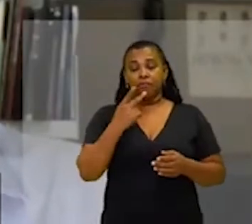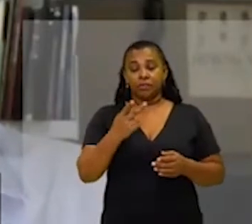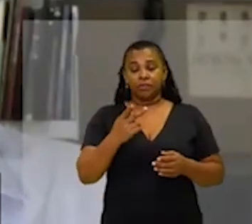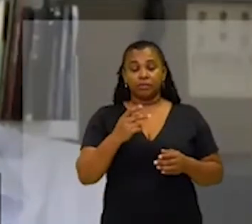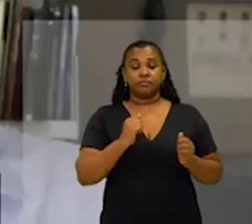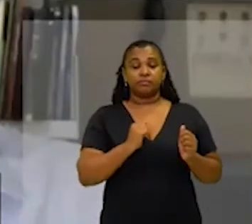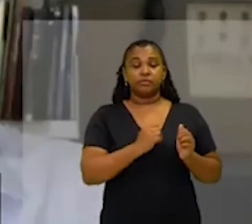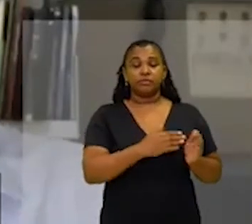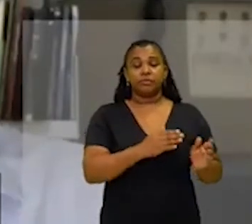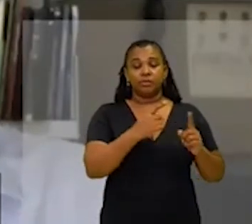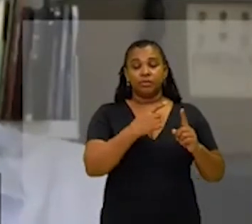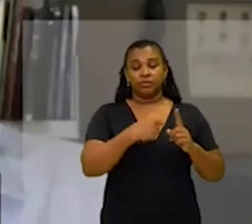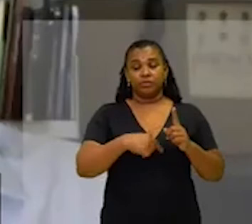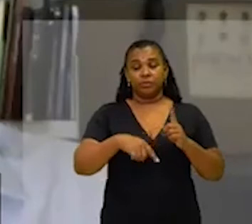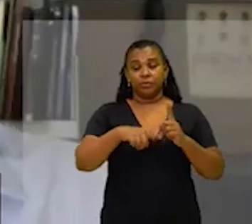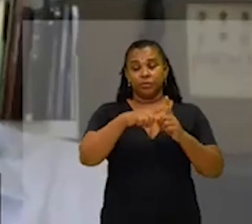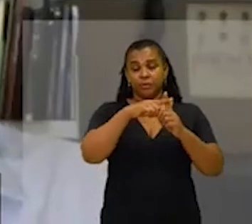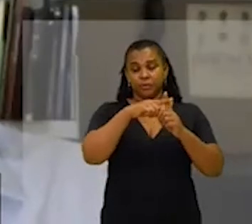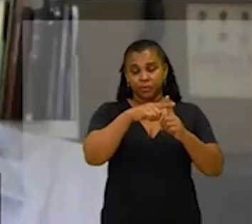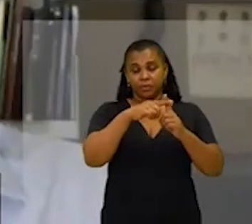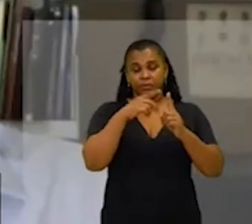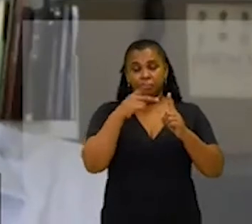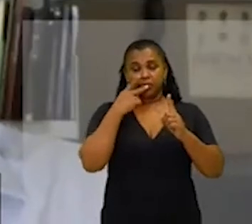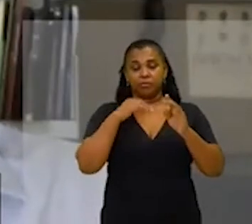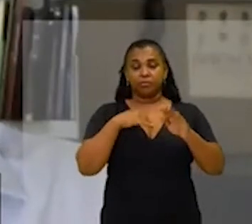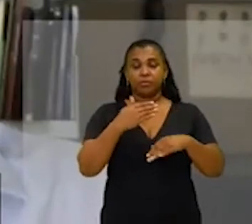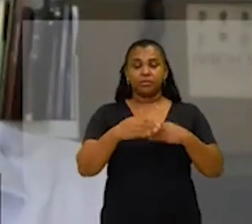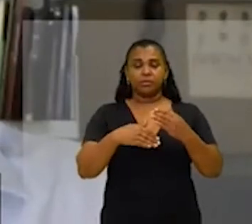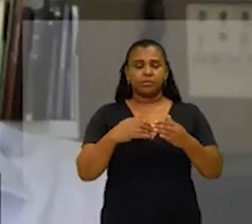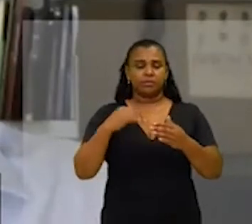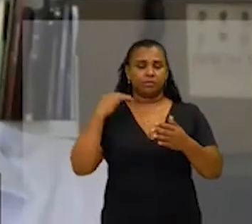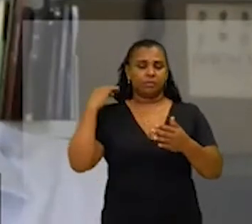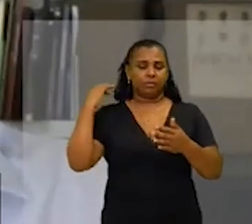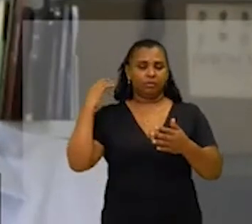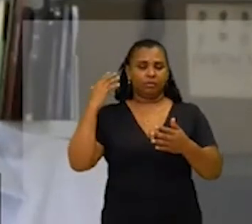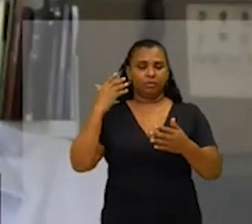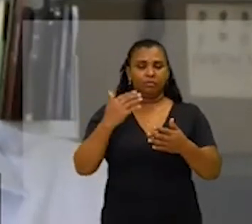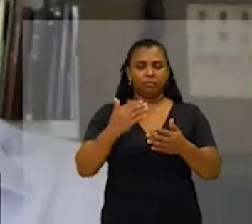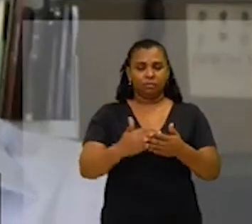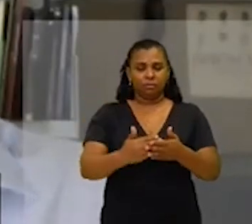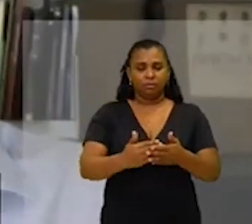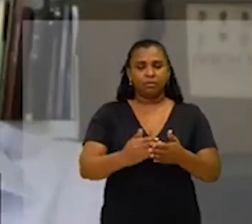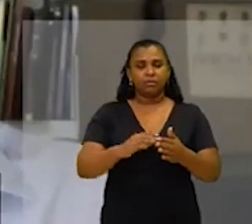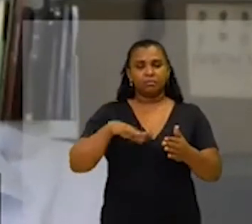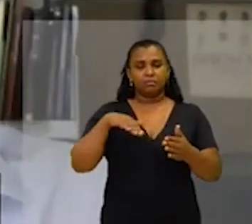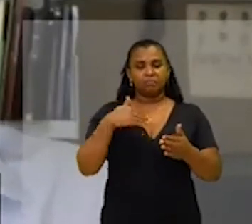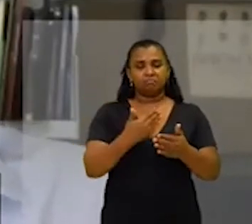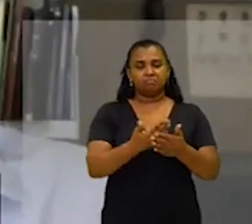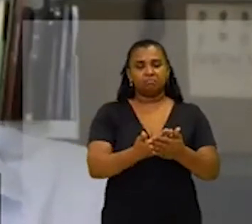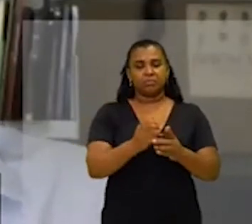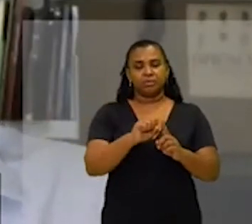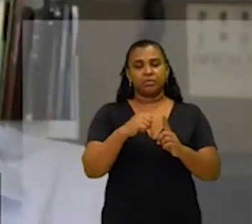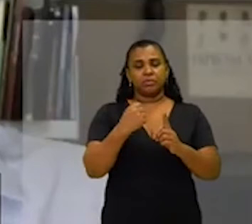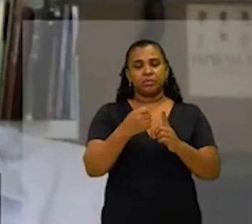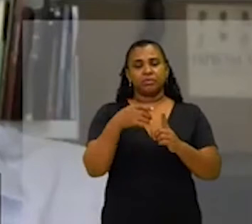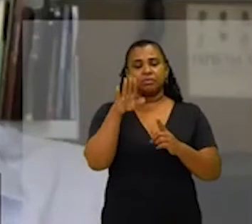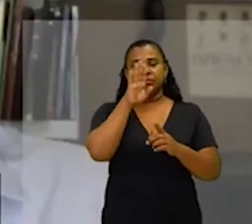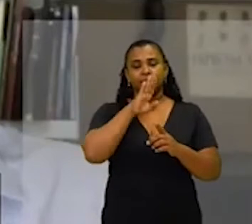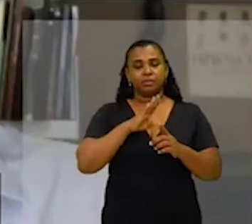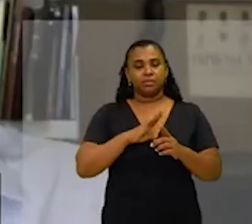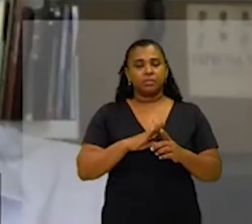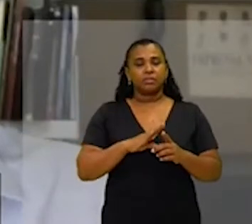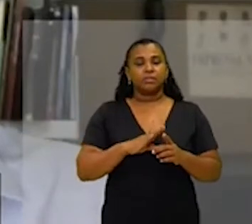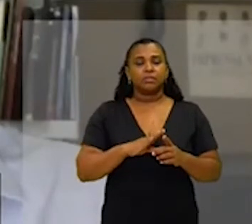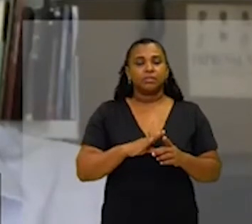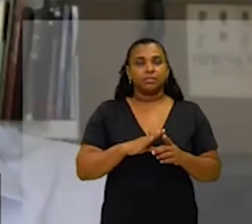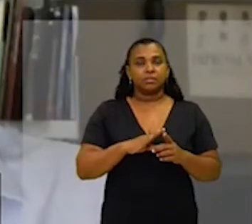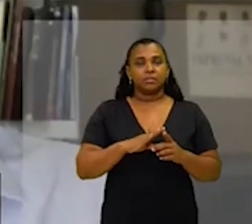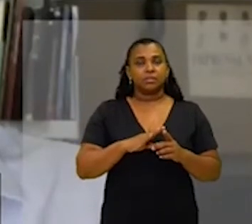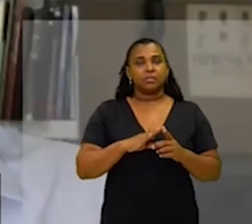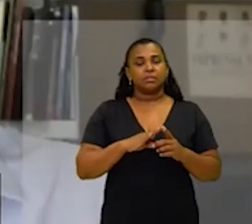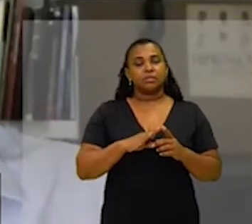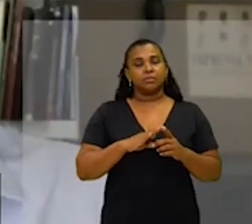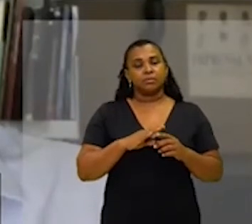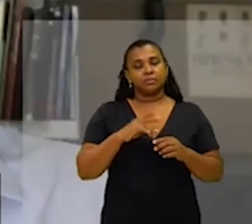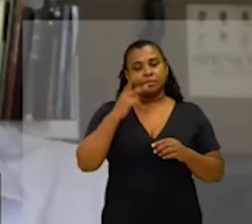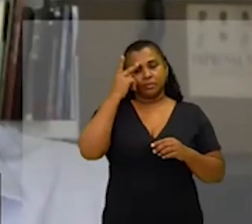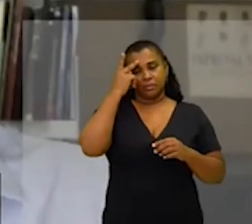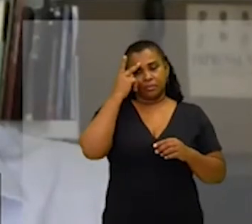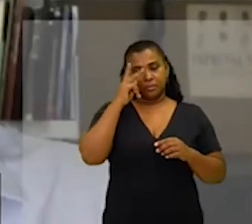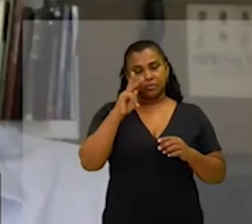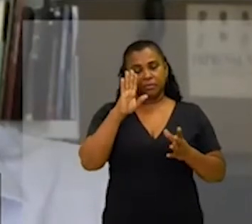processo né E foi o é um histórico longo histórico na sociedade brasileira é e para encurtar a minha